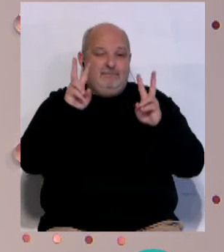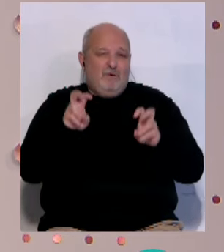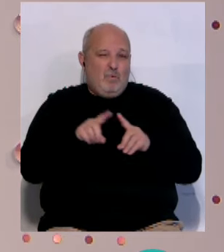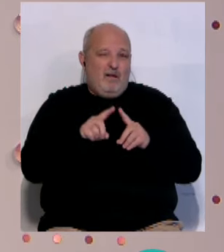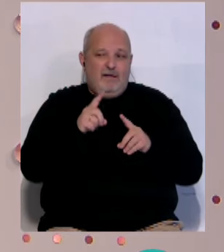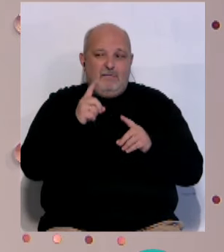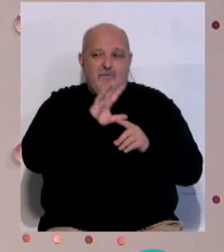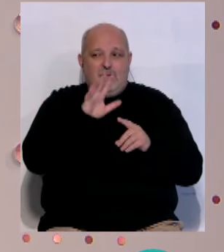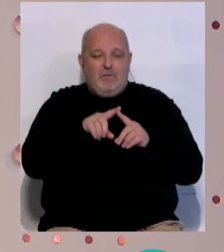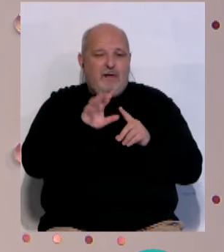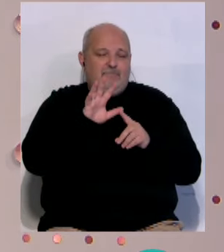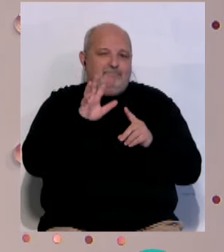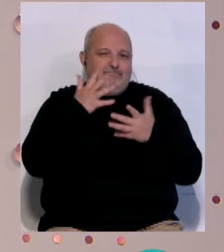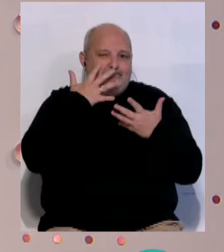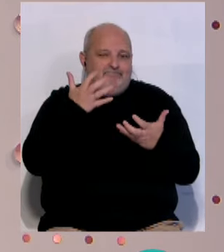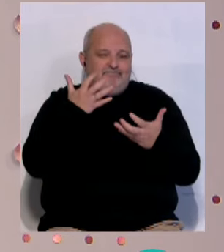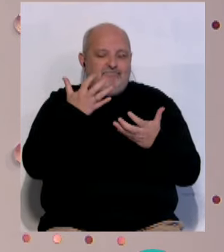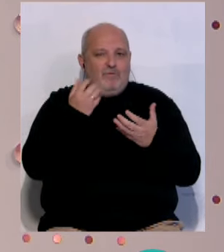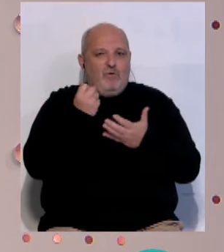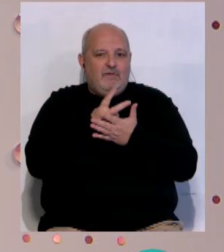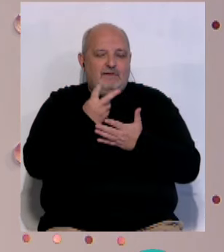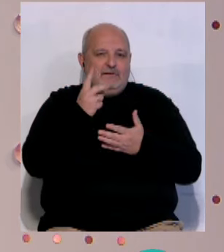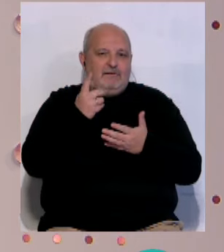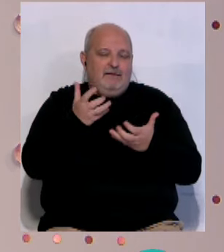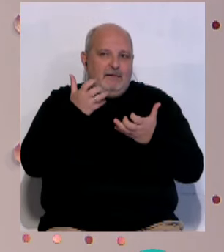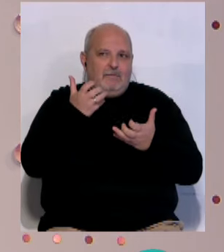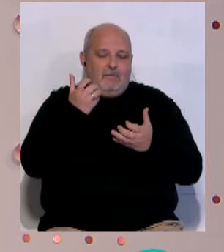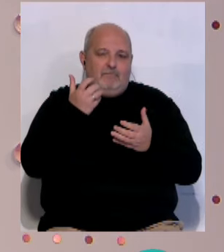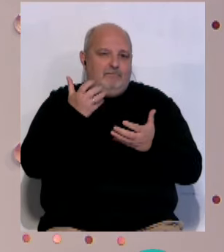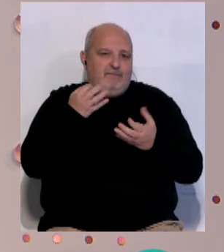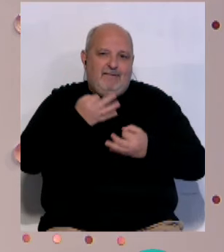cosa no va de imágenes ya la cosa Va de hay que ganar por lo civil o por lo criminal No creo que